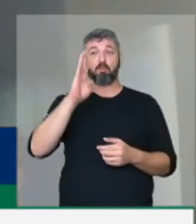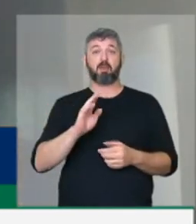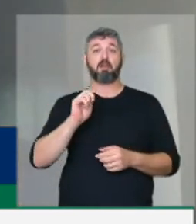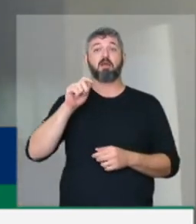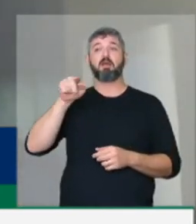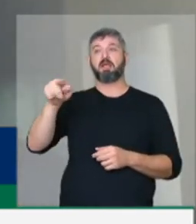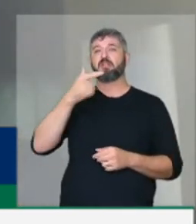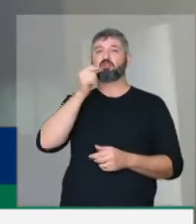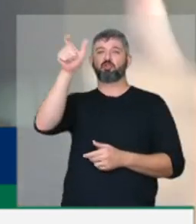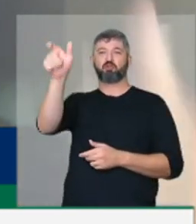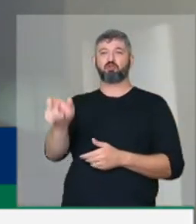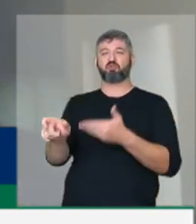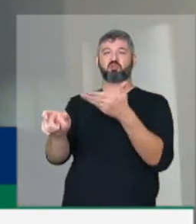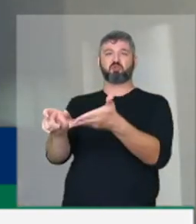GOVERNADO POR ESTE PRESIDENTE. NEGACIONISTA, AUTORITÁRIO,